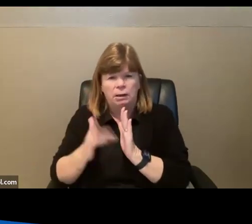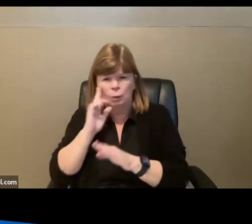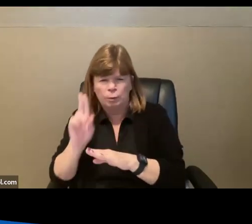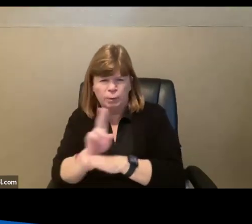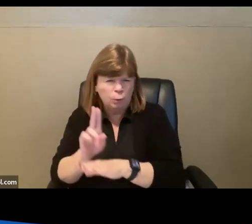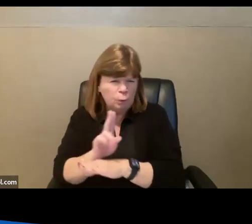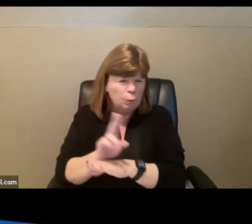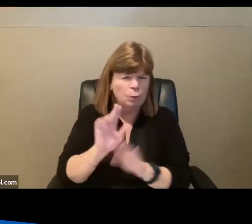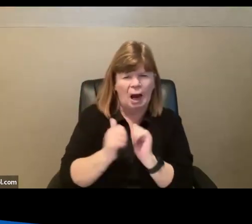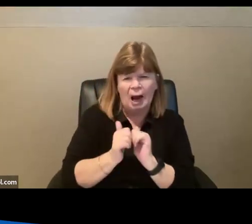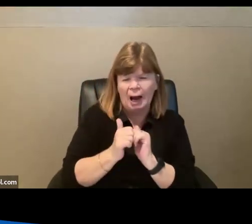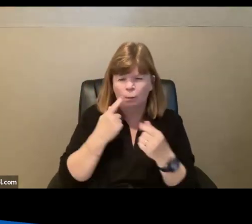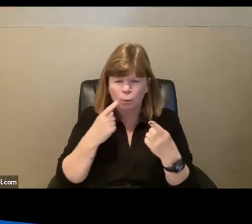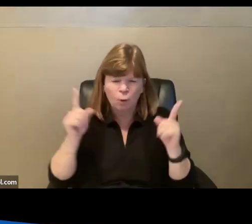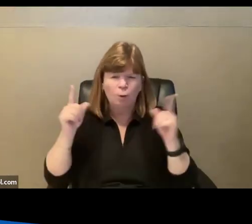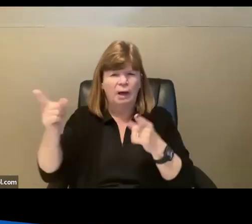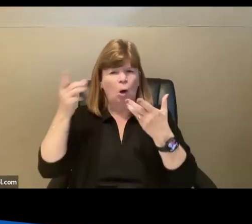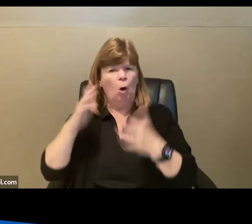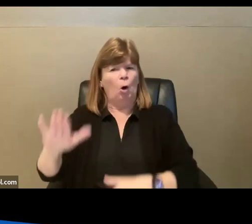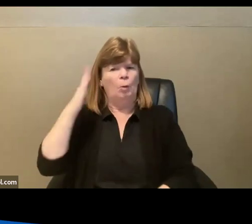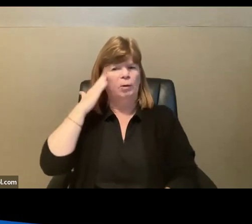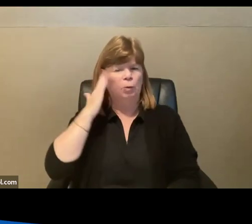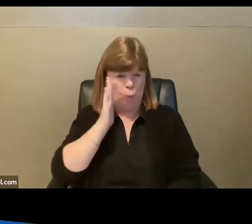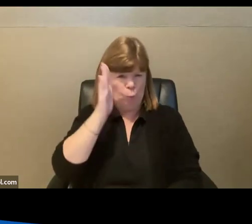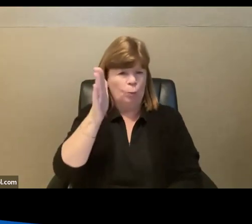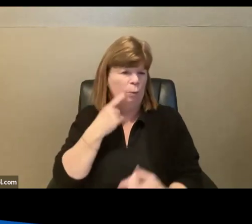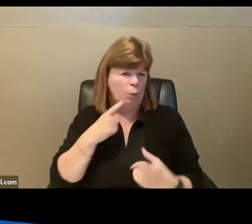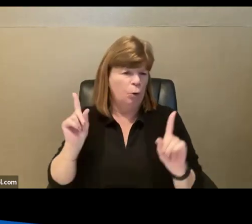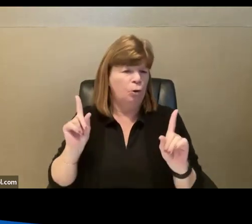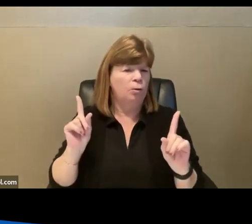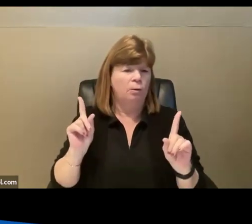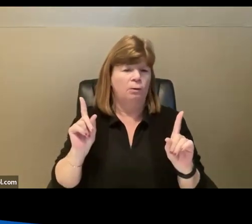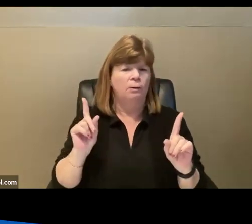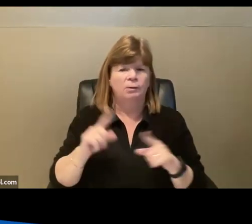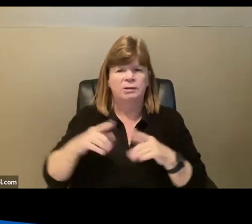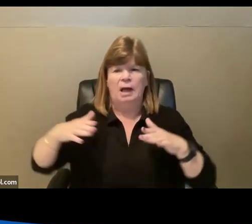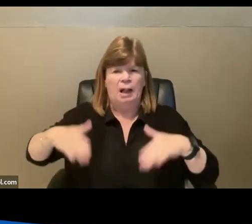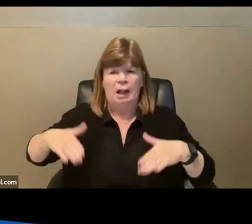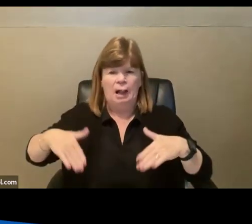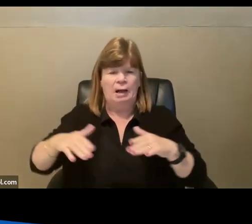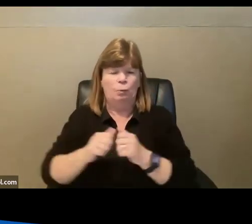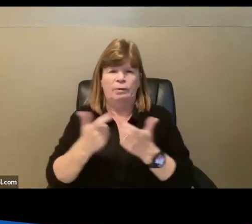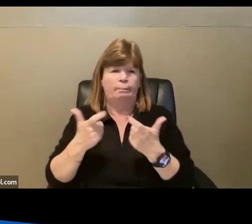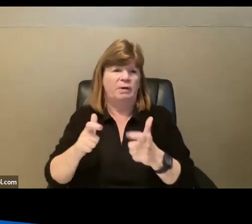y cómo funcionaría, y ya sabían que funcionaría. Simplemente no lo habían hecho en una escala tan masiva antes.